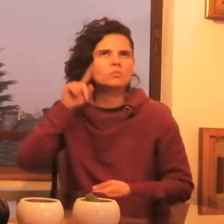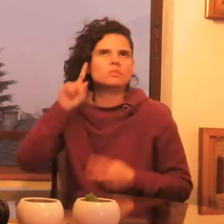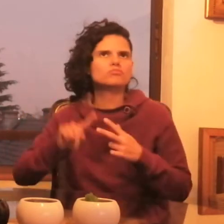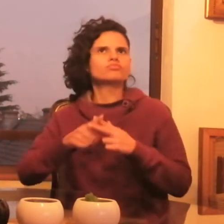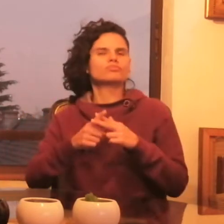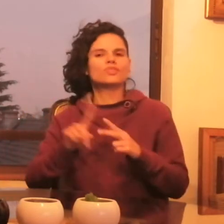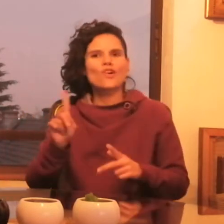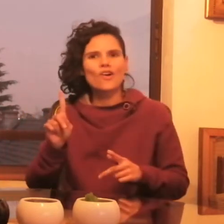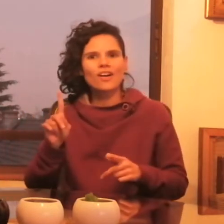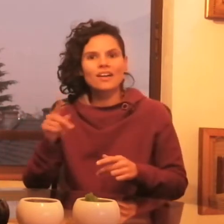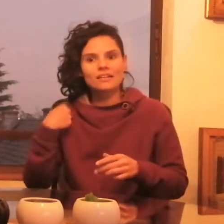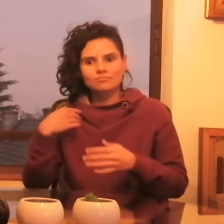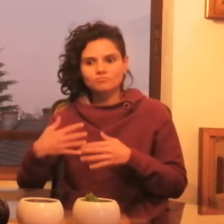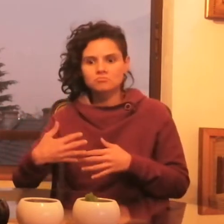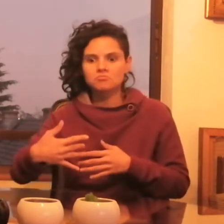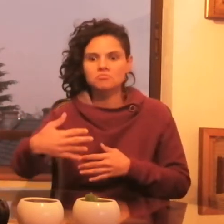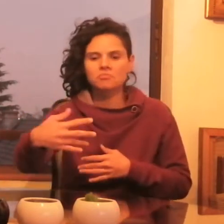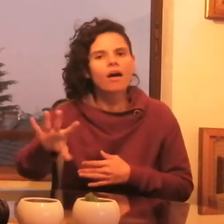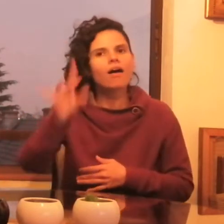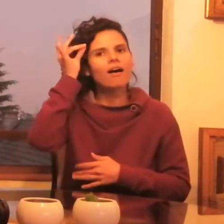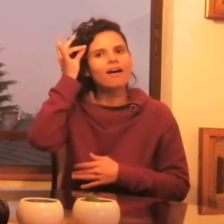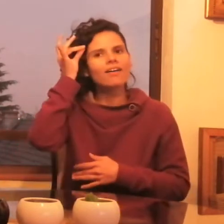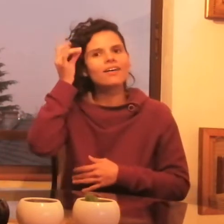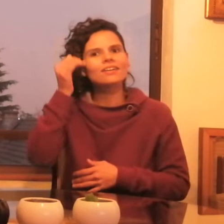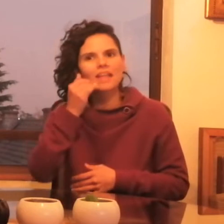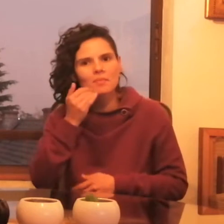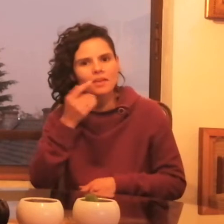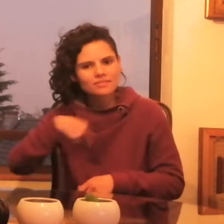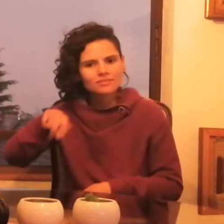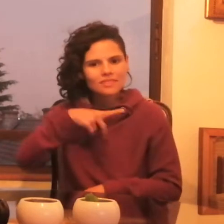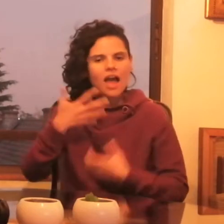cuenta en el camino que estamos haciendo algo para dar a conocer que lo